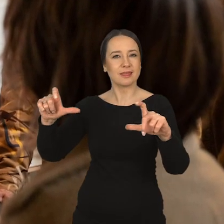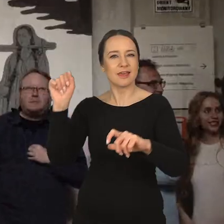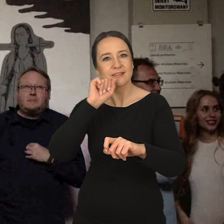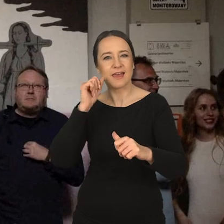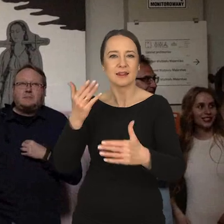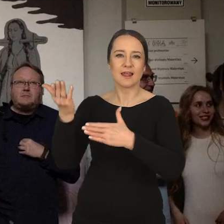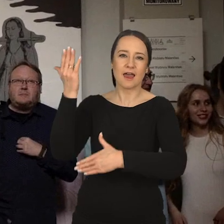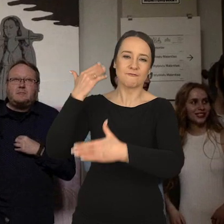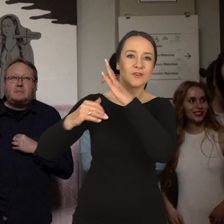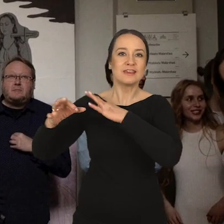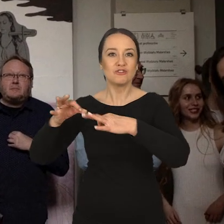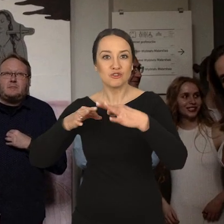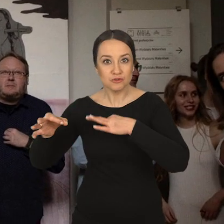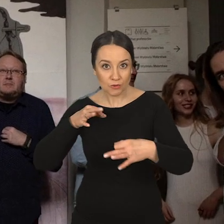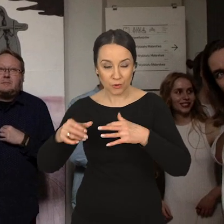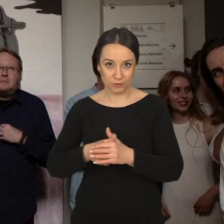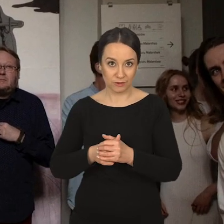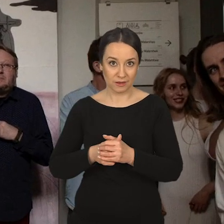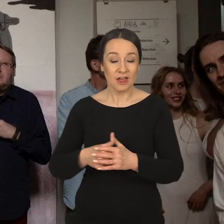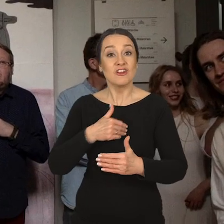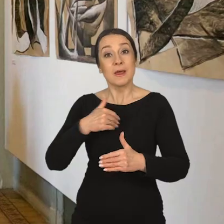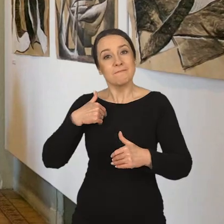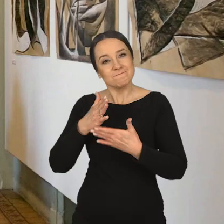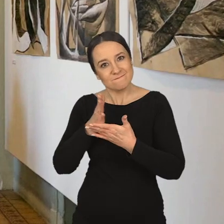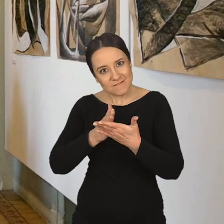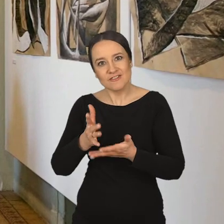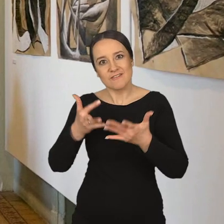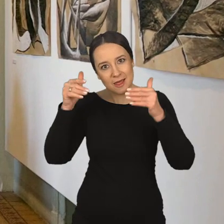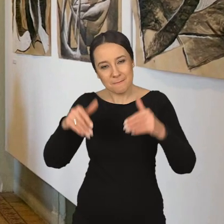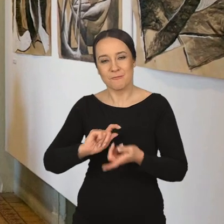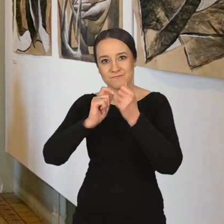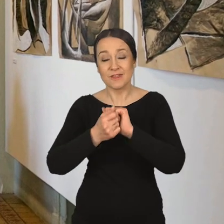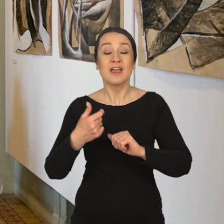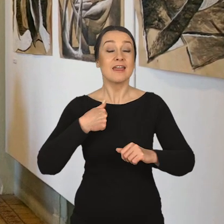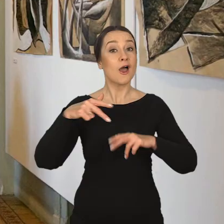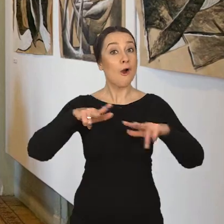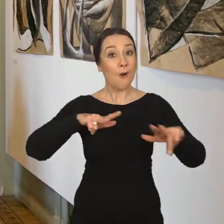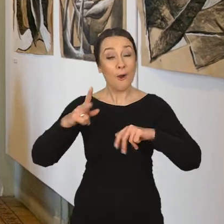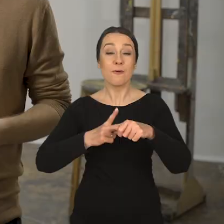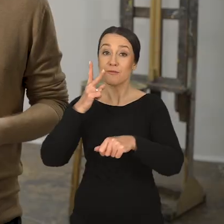Niemniej wierzę, że wiele w tym zakresie możemy jeszcze zmienić. Jako koordynator dostępności